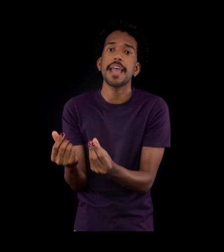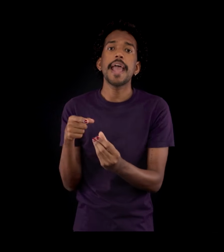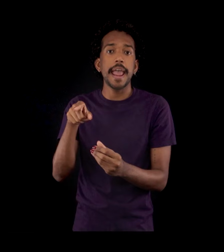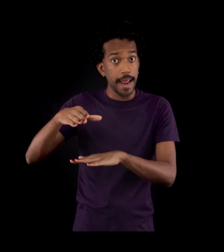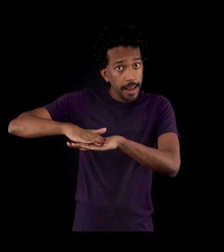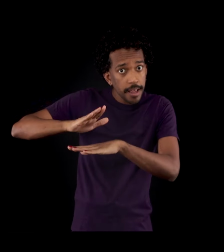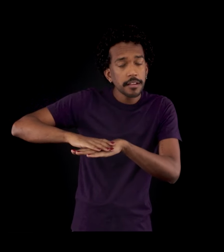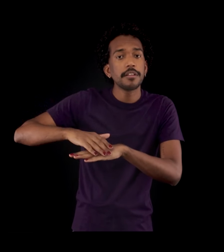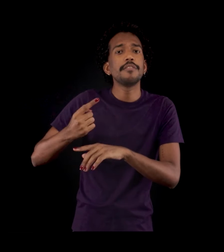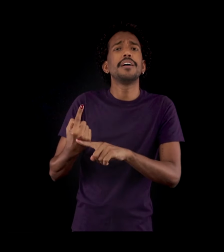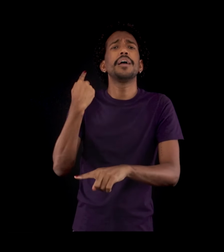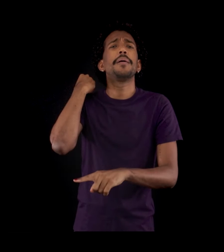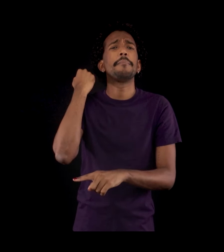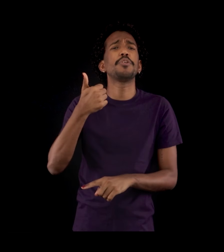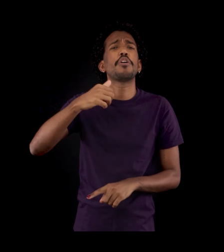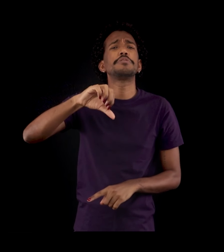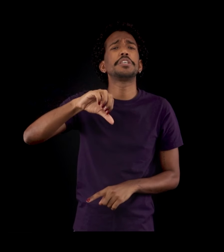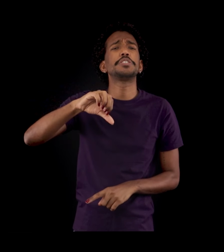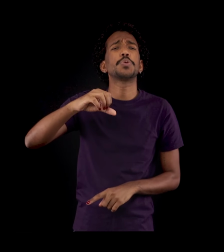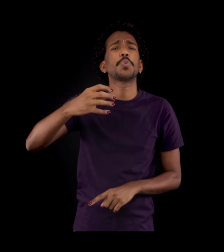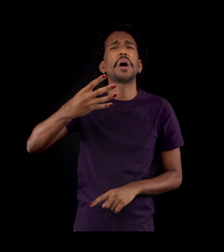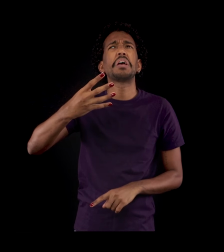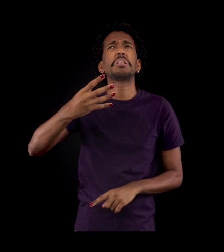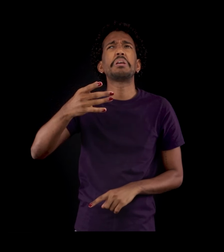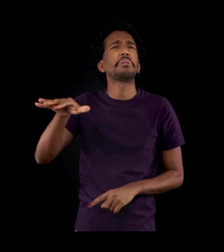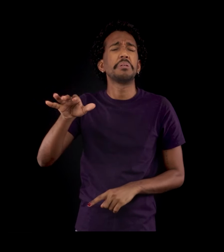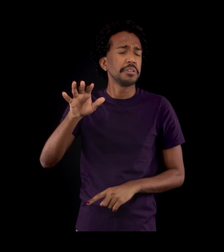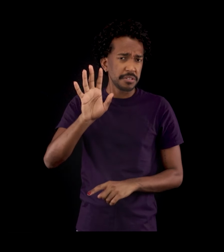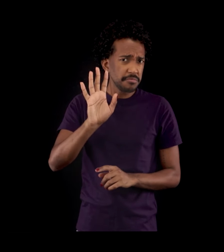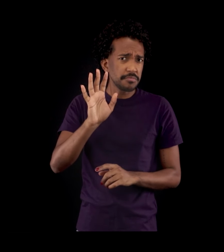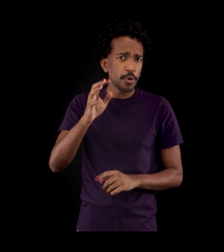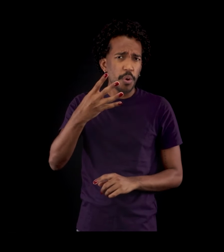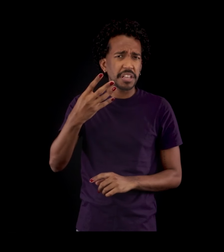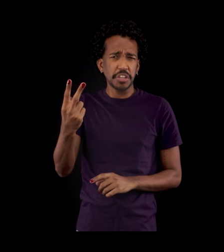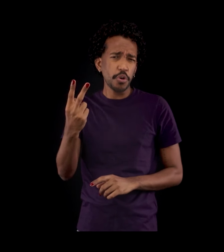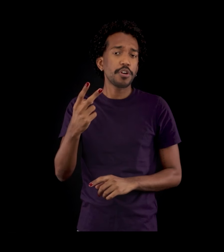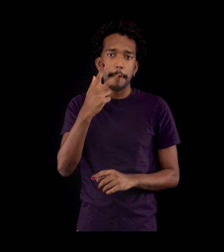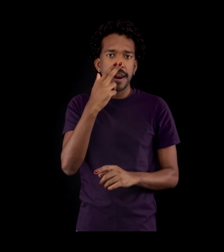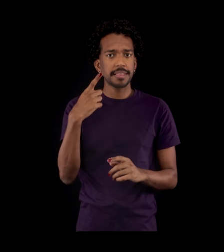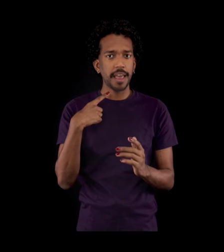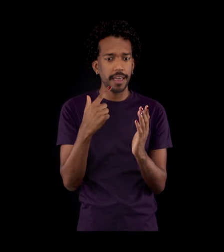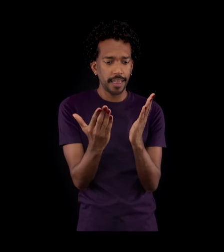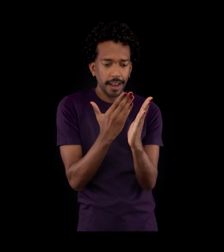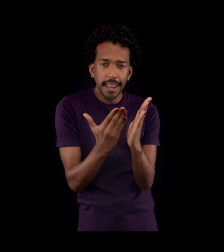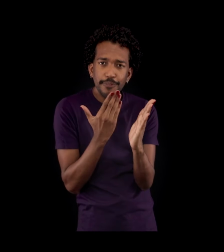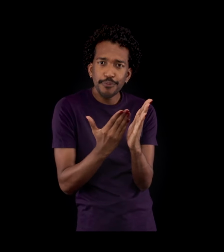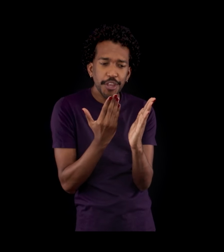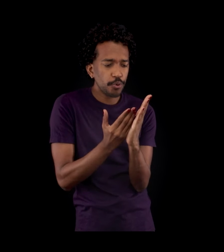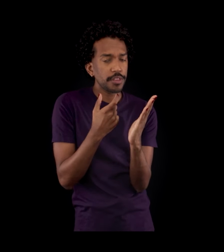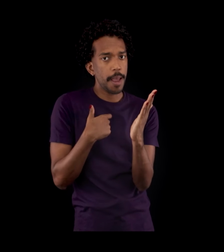Ele fez em 1900 e bolinha, acho que em 1942 ele lançou uma espécie de um livrinho, uma caderneta